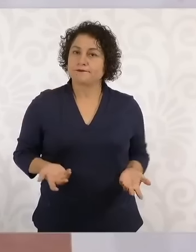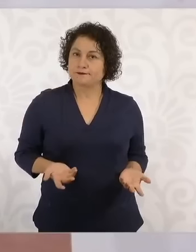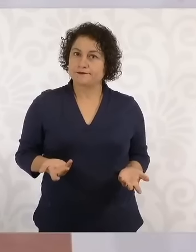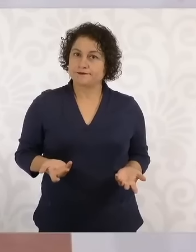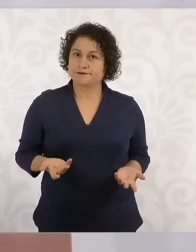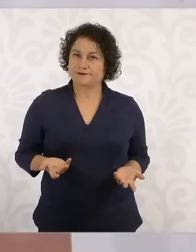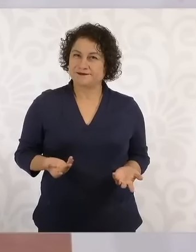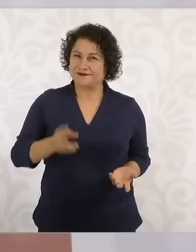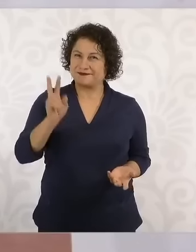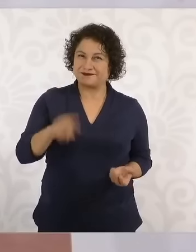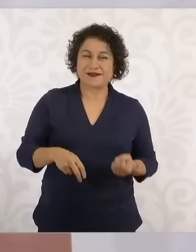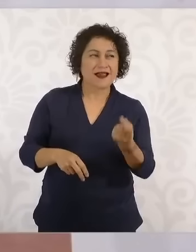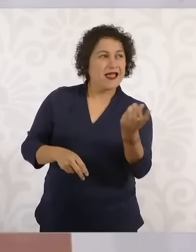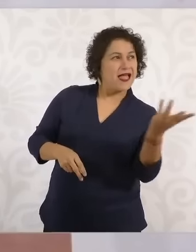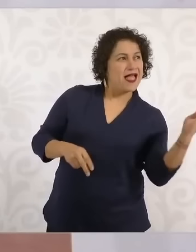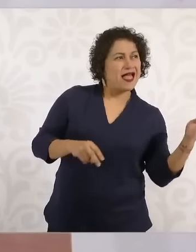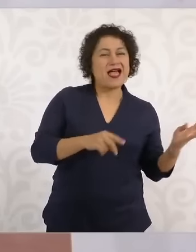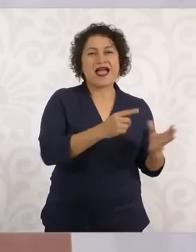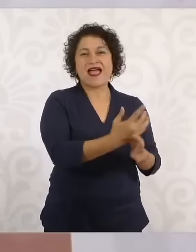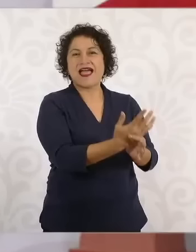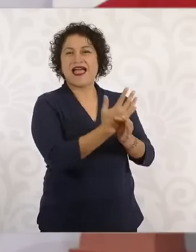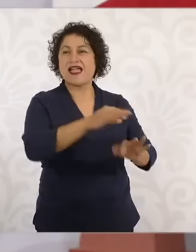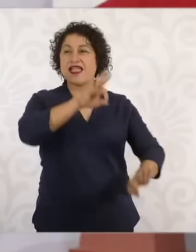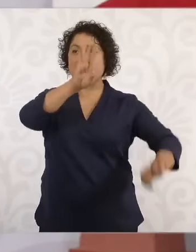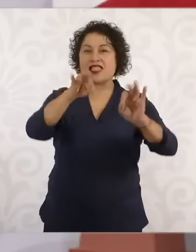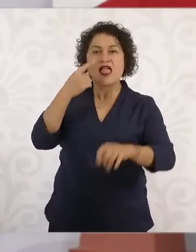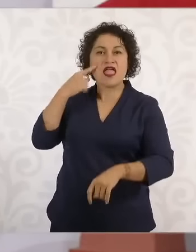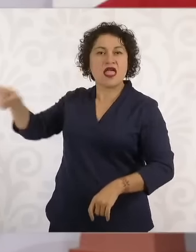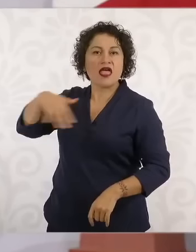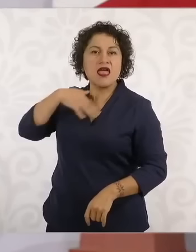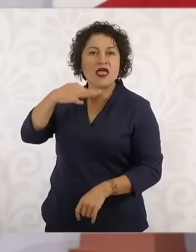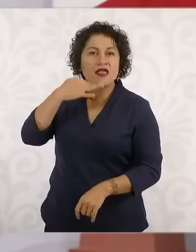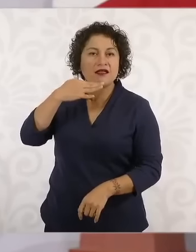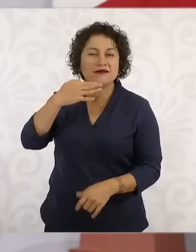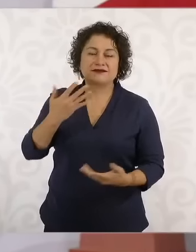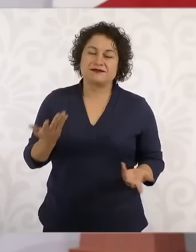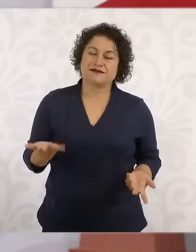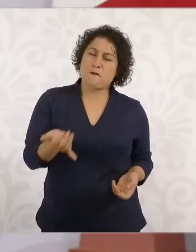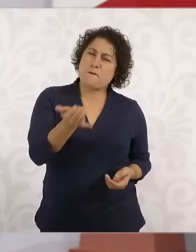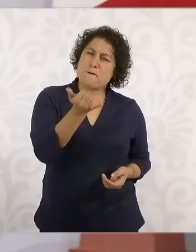que hay corrupción, esto sería imposible